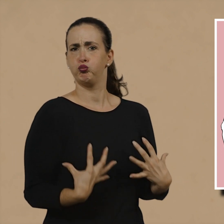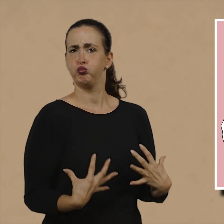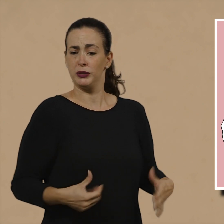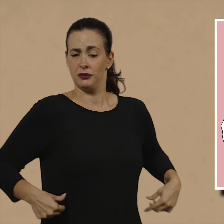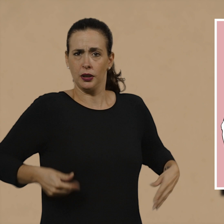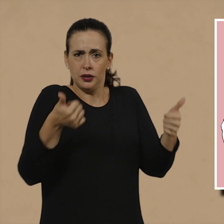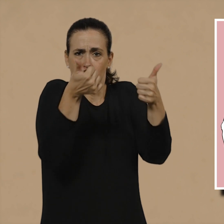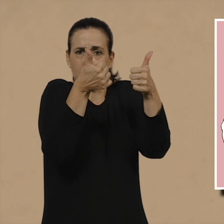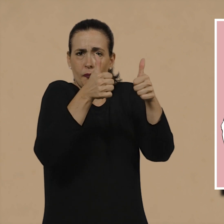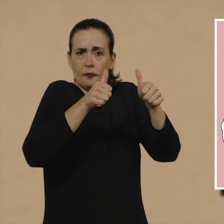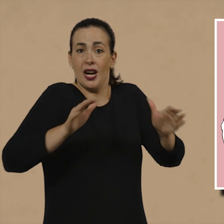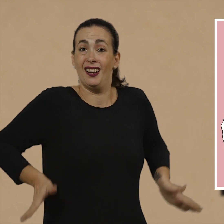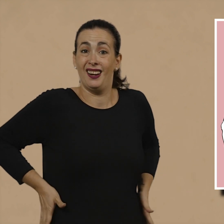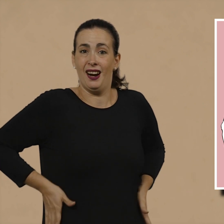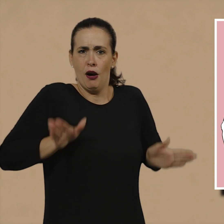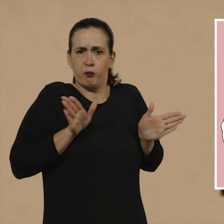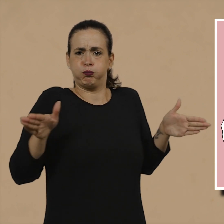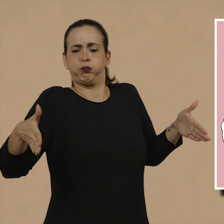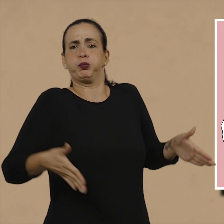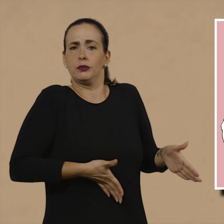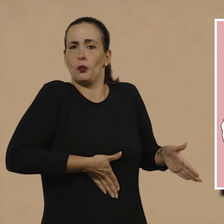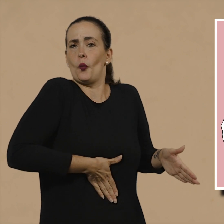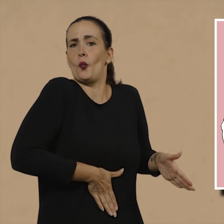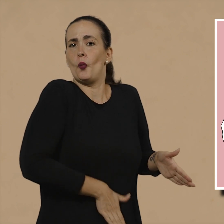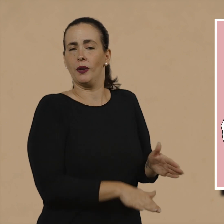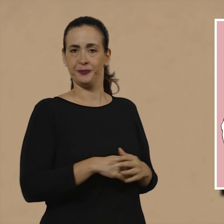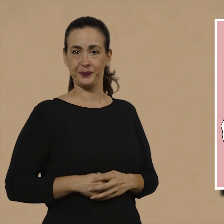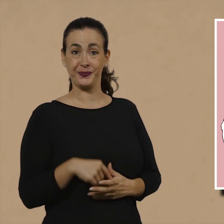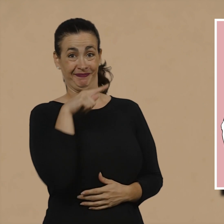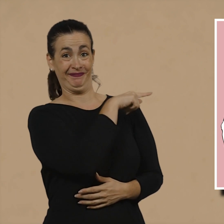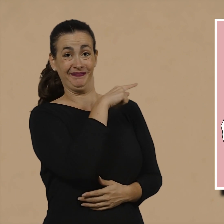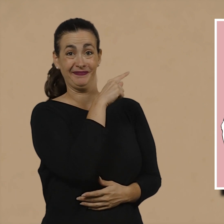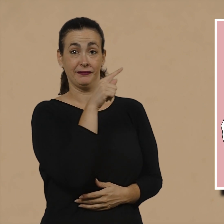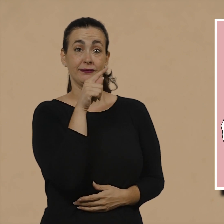els pits voluminosos, la cintura estreta i els malucs i el ventre sinuosos.